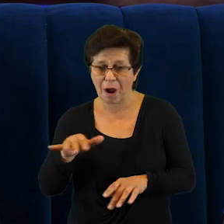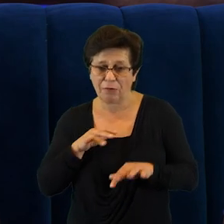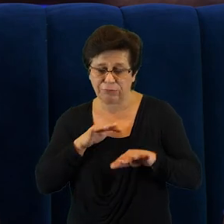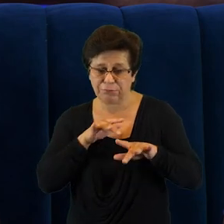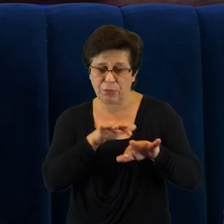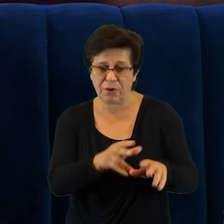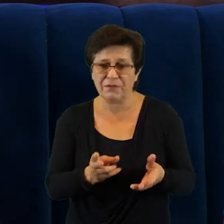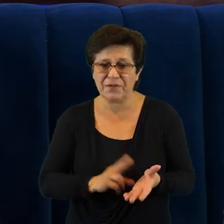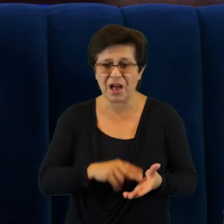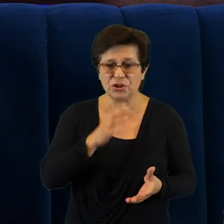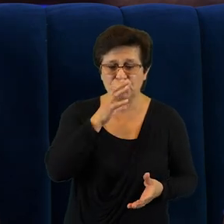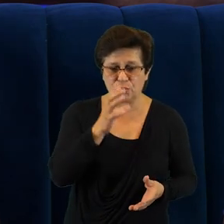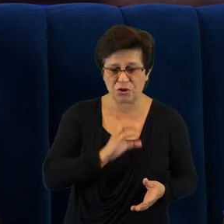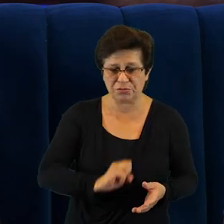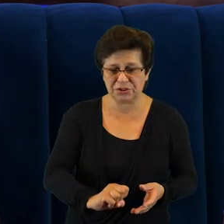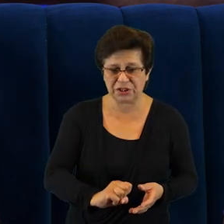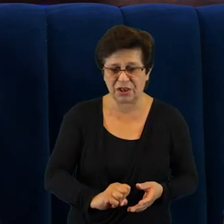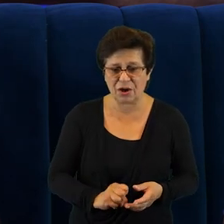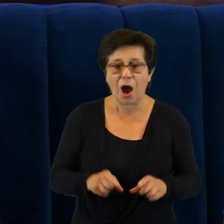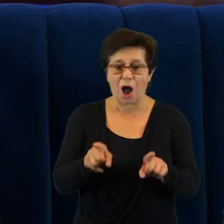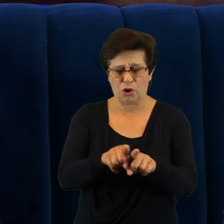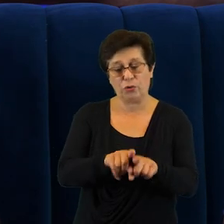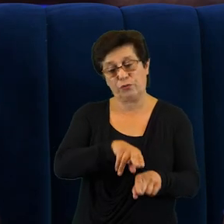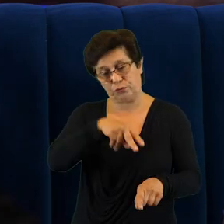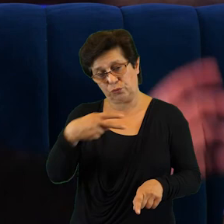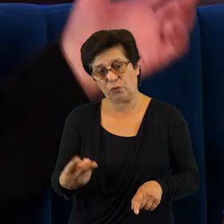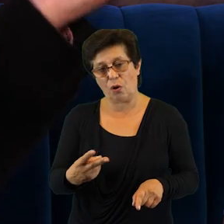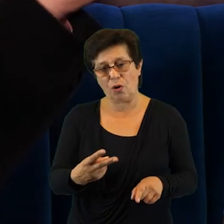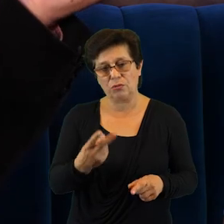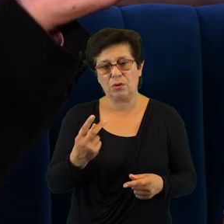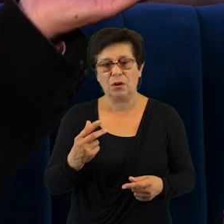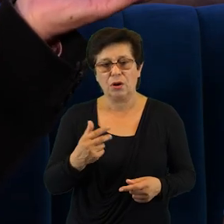W ogóle zostaje przywódcą opozycji. Ale też w drugą stronę, bo jeden z polityków wtedy mówi,